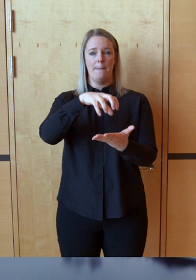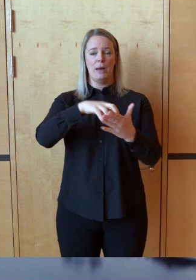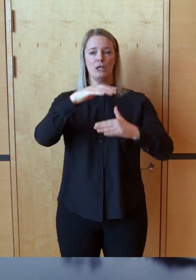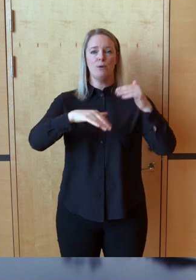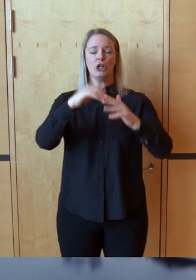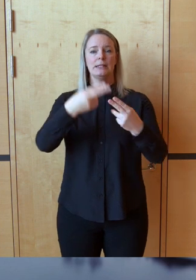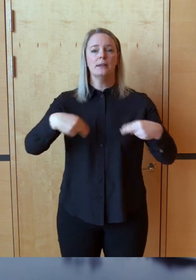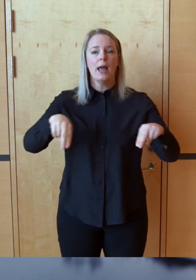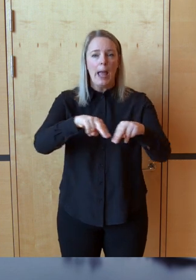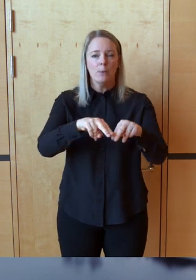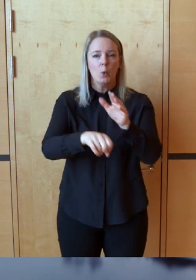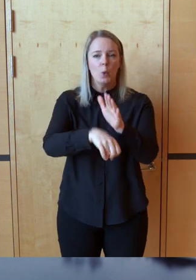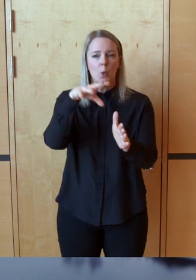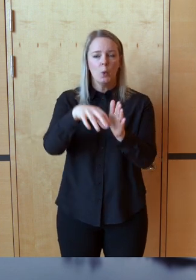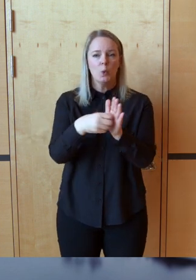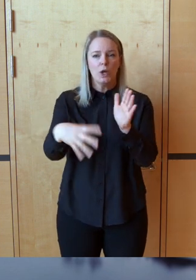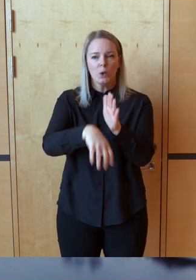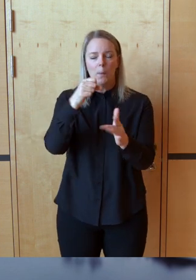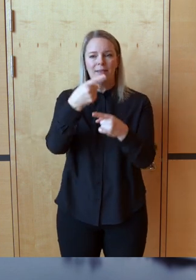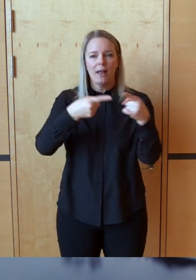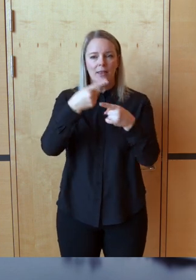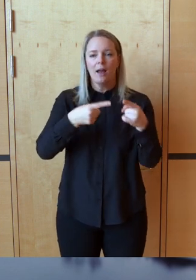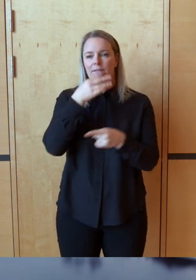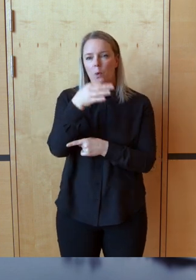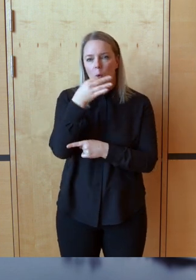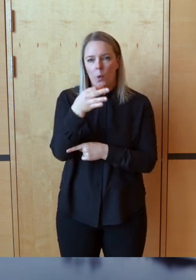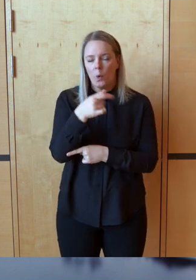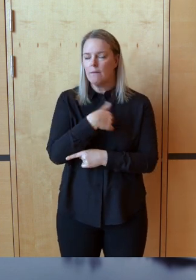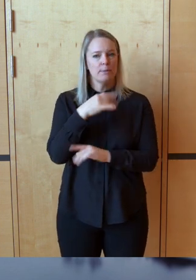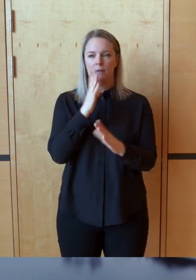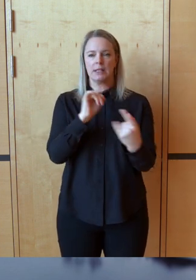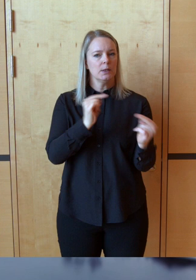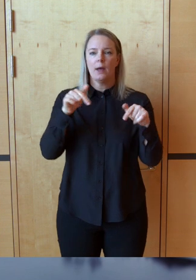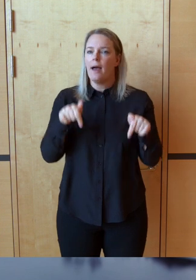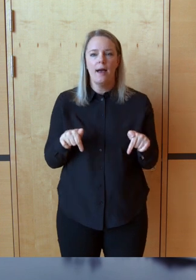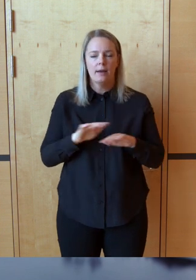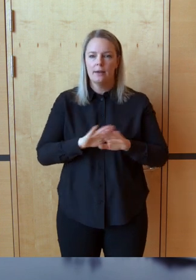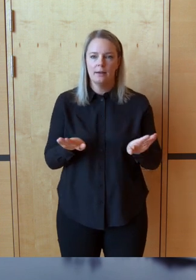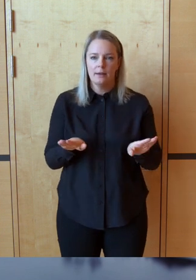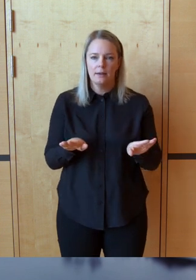Före detta är frågorna som lyfts upp och diskuteras Och det ska inte så här Utan de ska ju se i